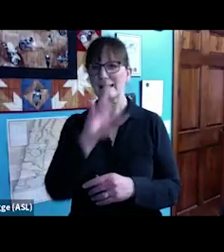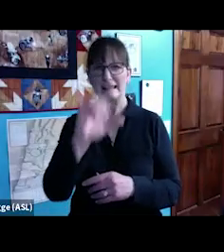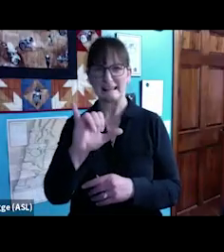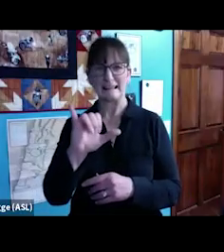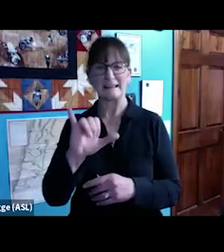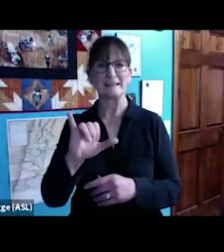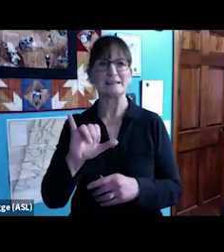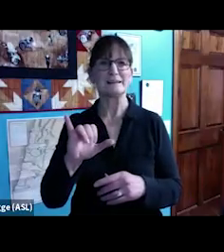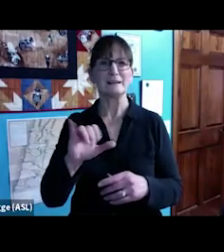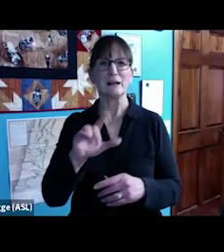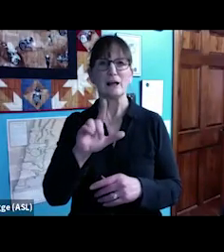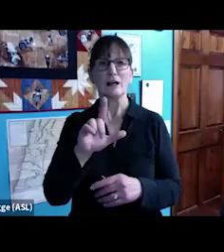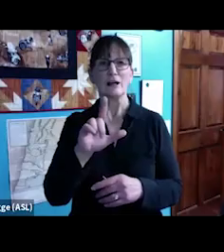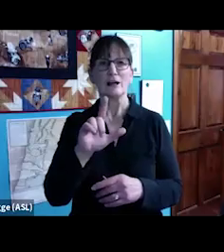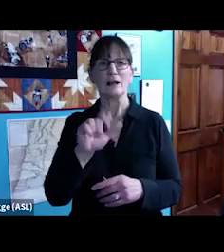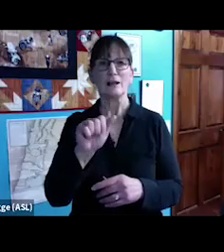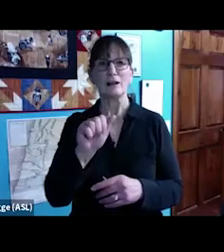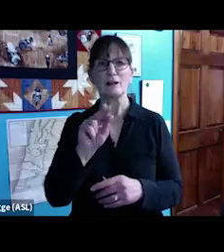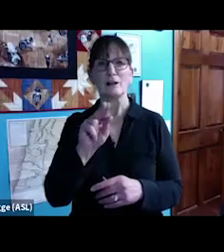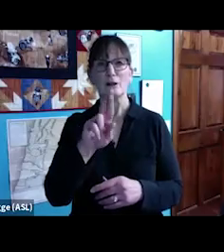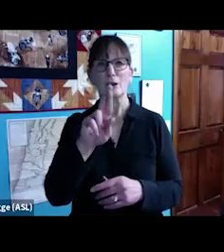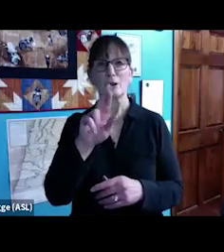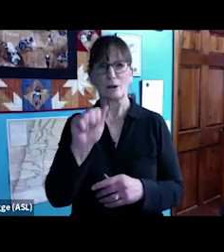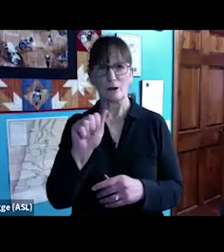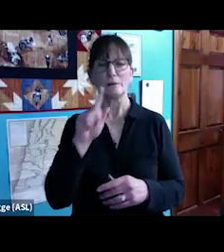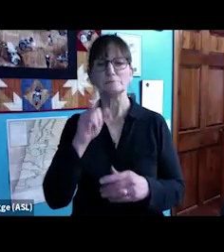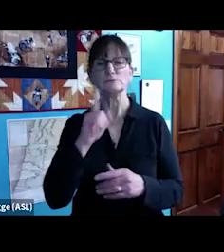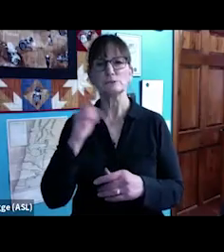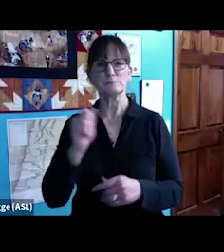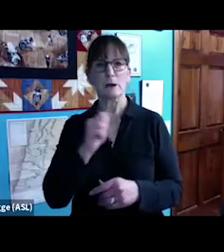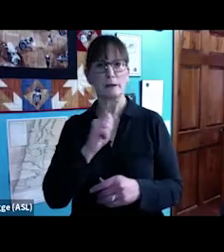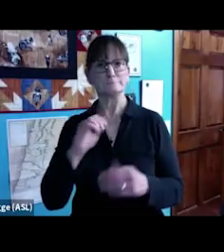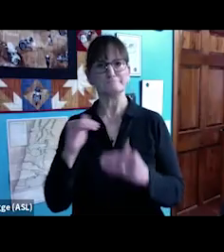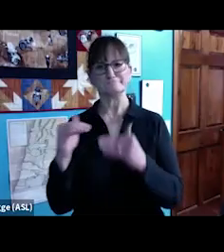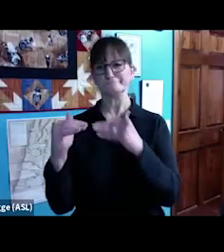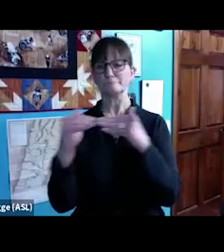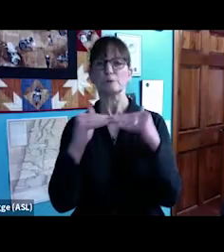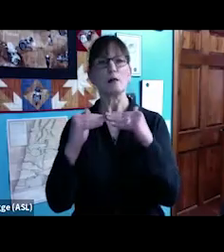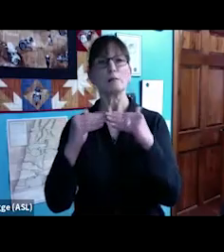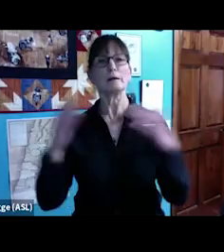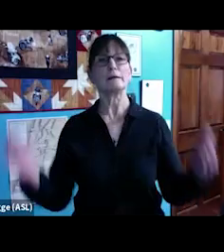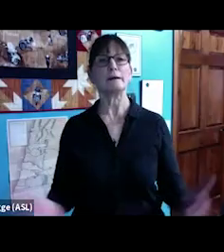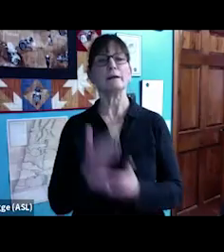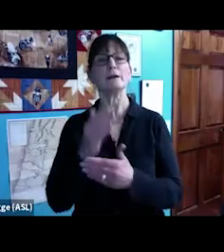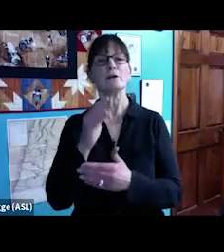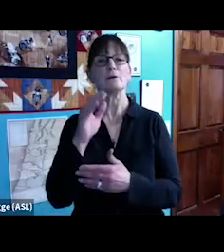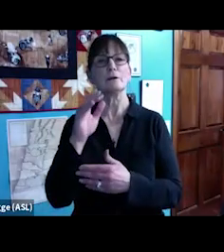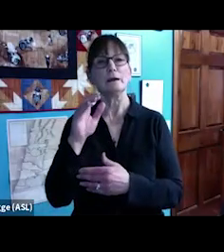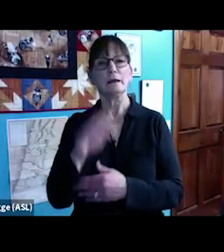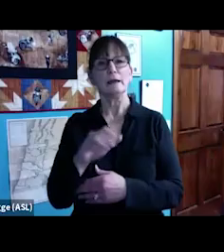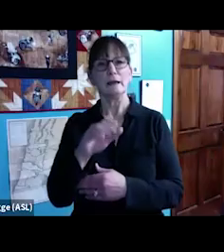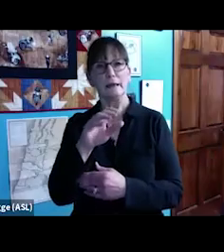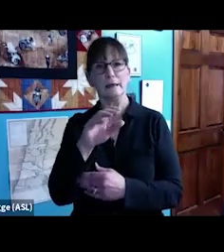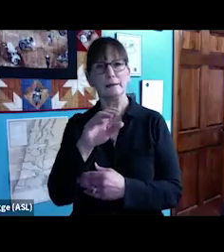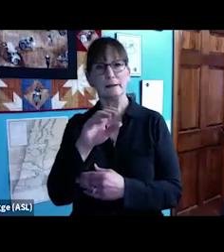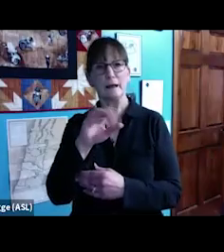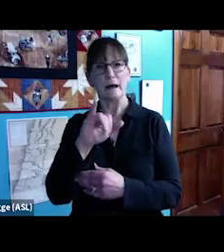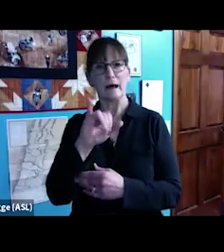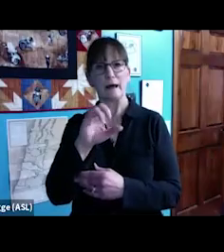Sí, entonces, una cosa buena para nuestro equipo PATH es que el año pasado pudimos incorporar a un miembro a medio tiempo